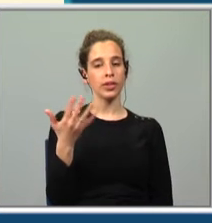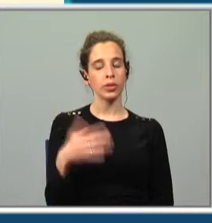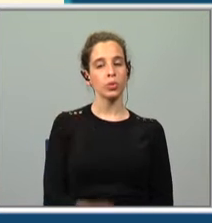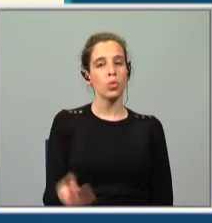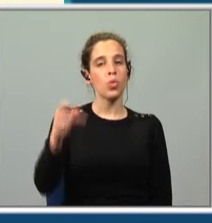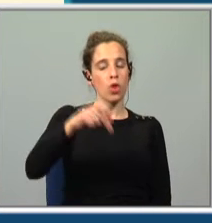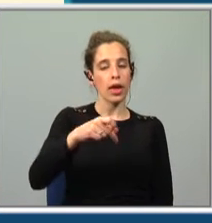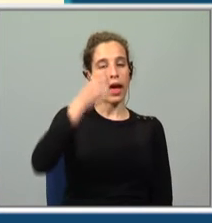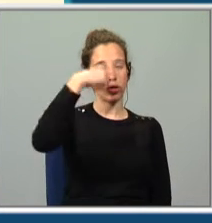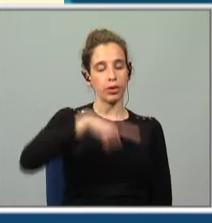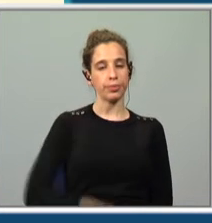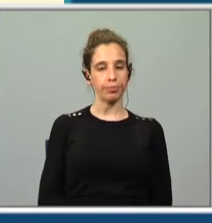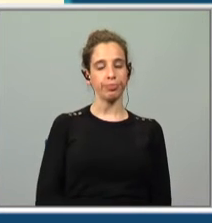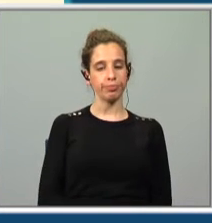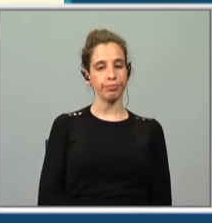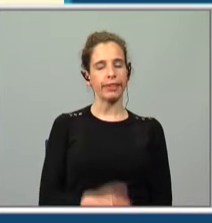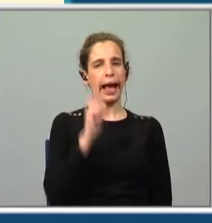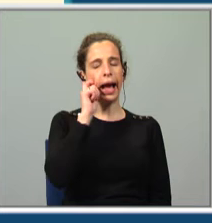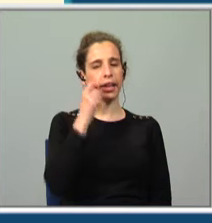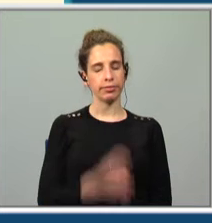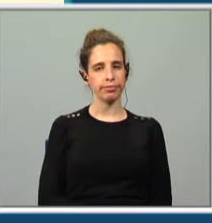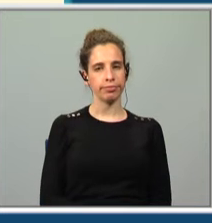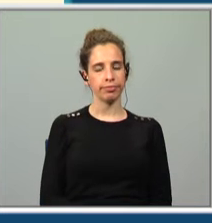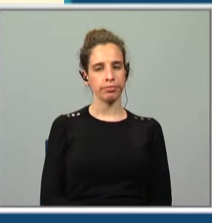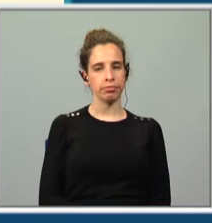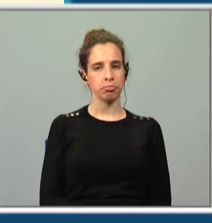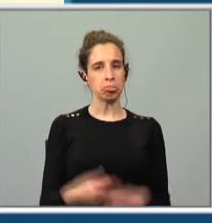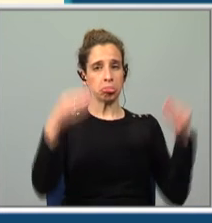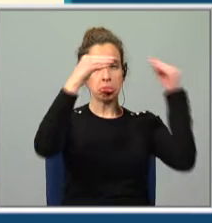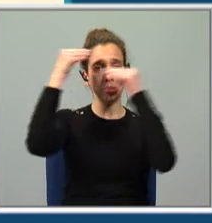passar a nossa história quem quem seriam os protagonistas 通過我們的故事他們會是誰主角